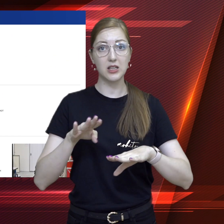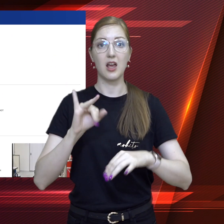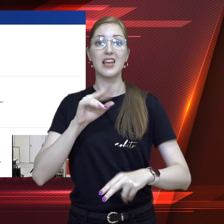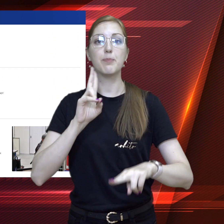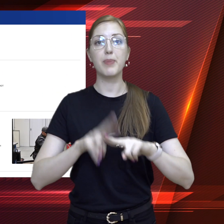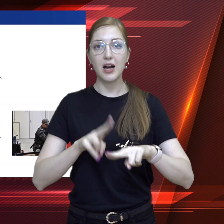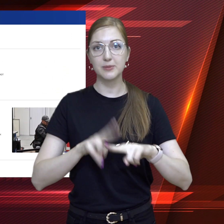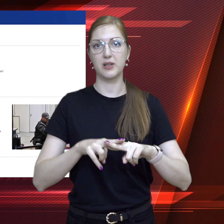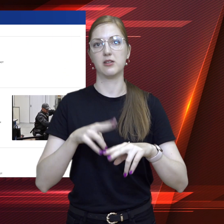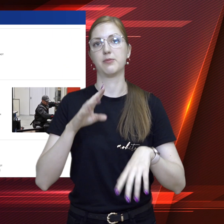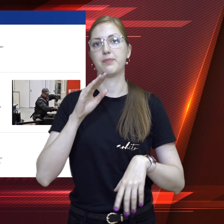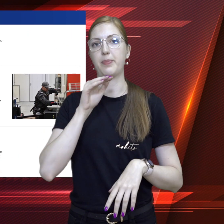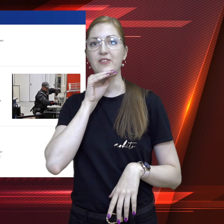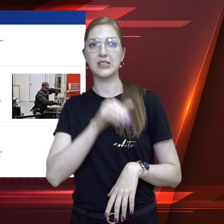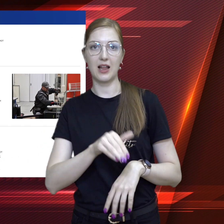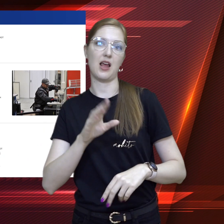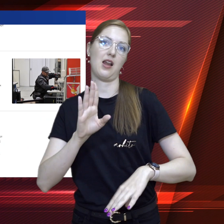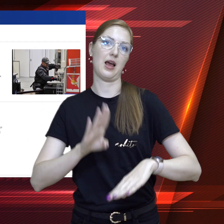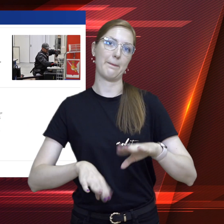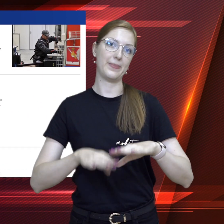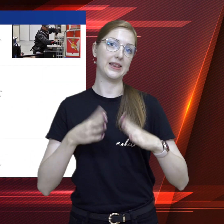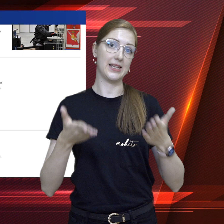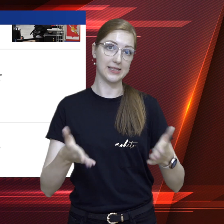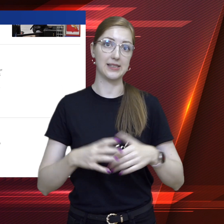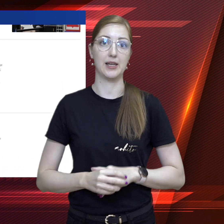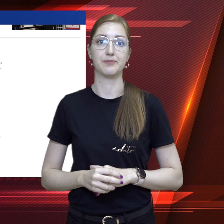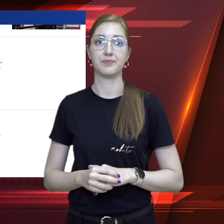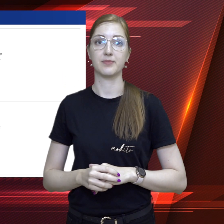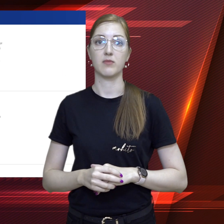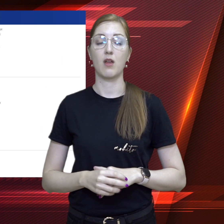и паспорт профессиональных компетенций.